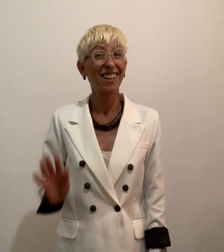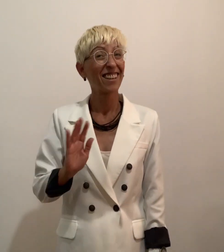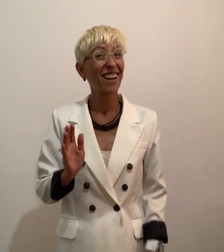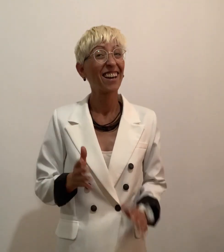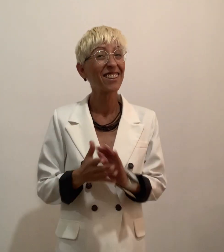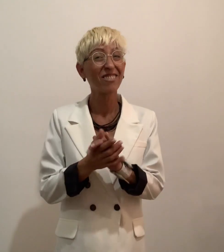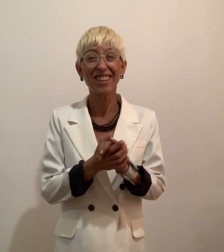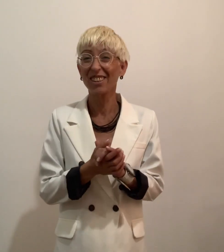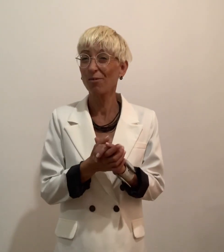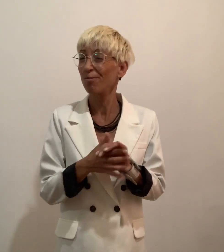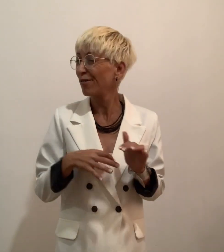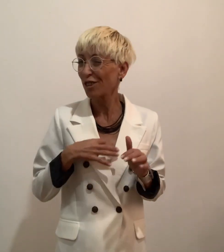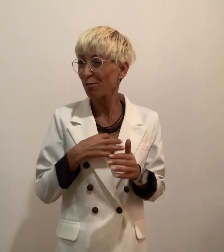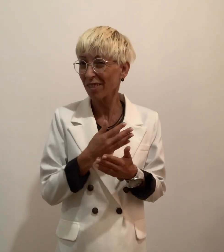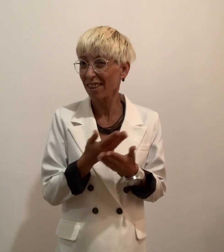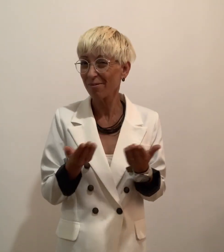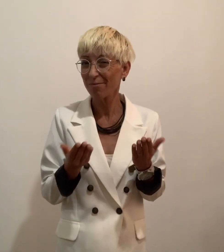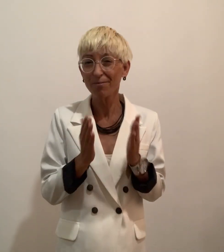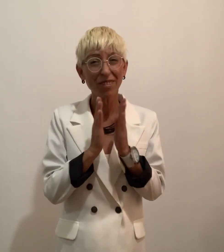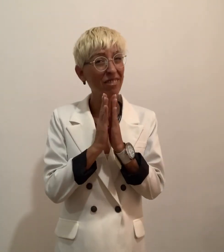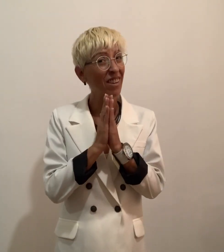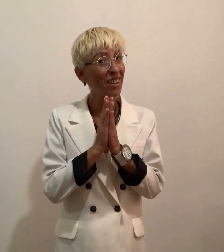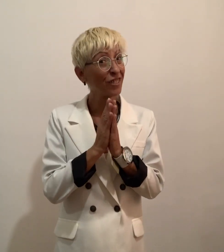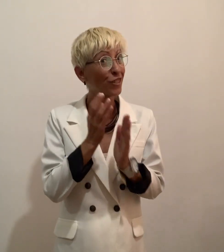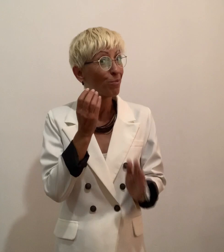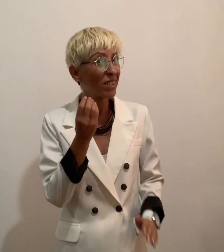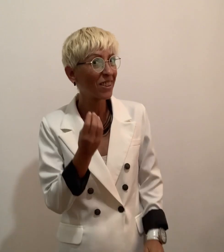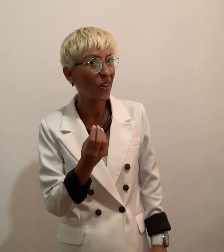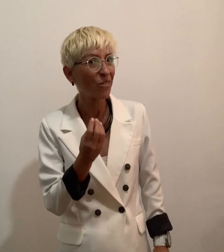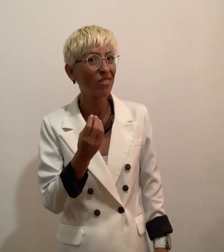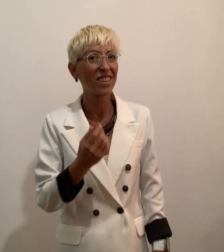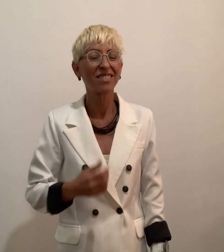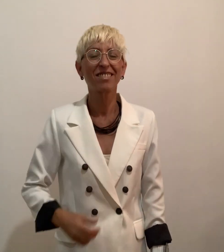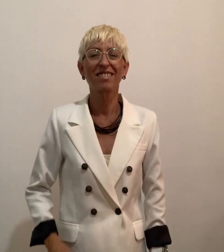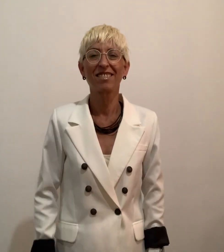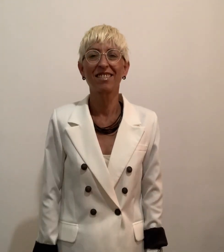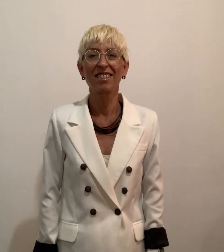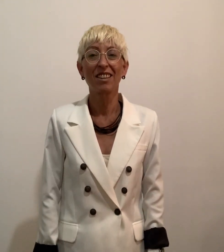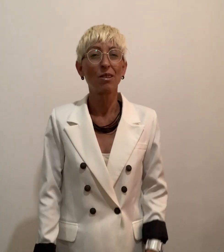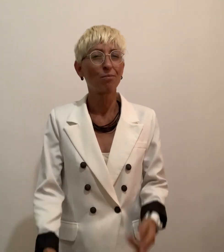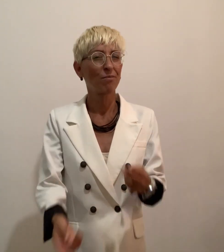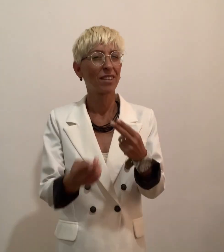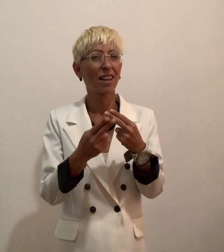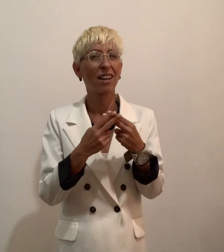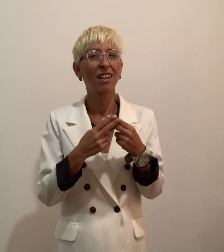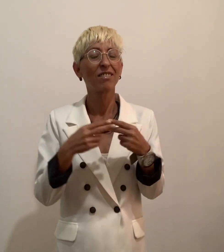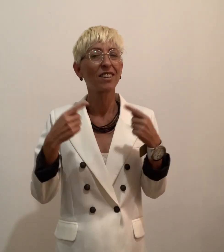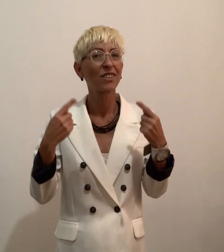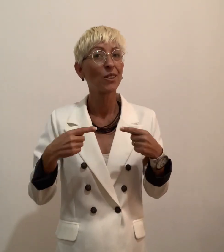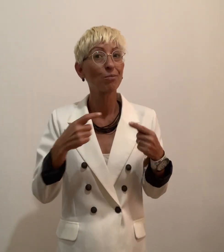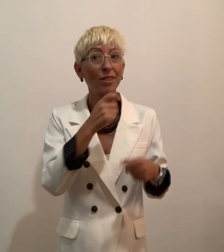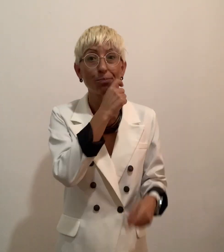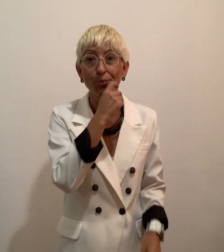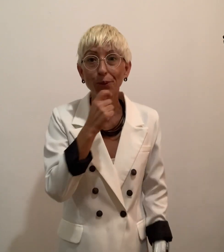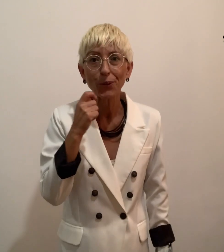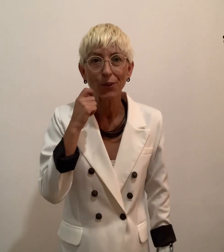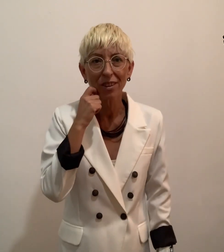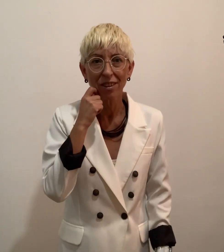היי, חברים מה שלומכם? מקווה שבטוב יום כיפור מתקרב